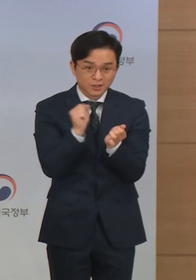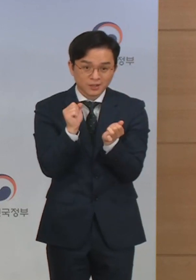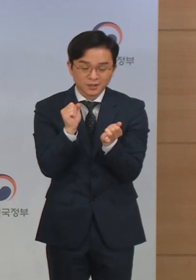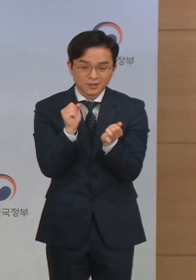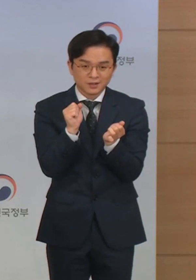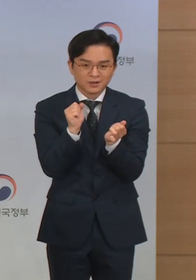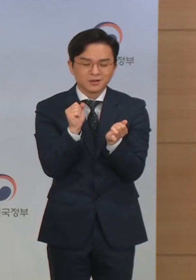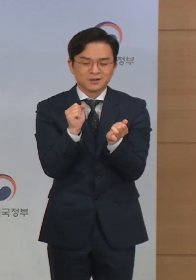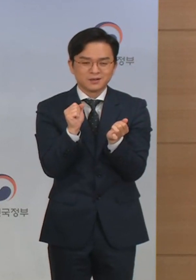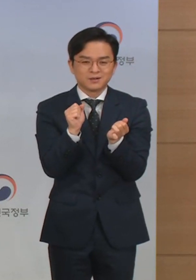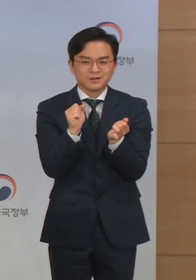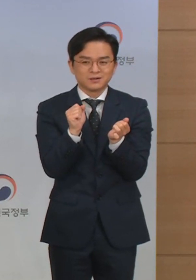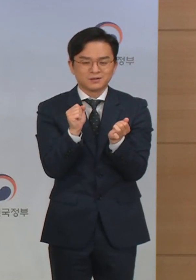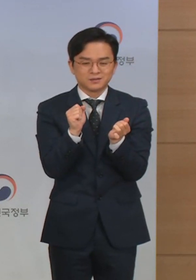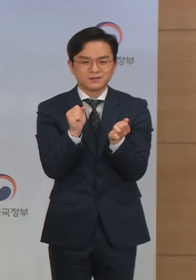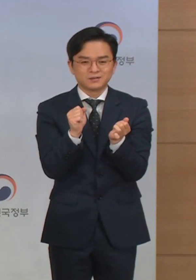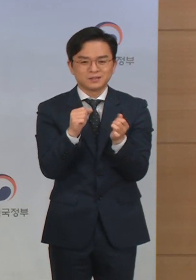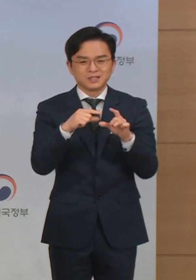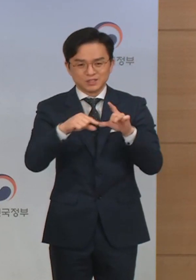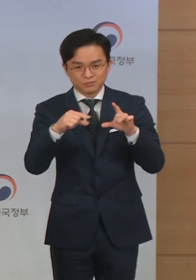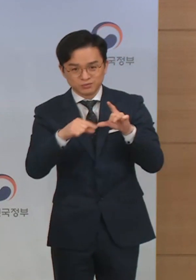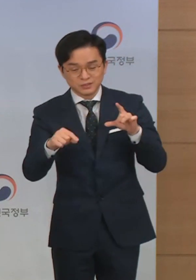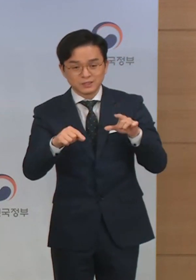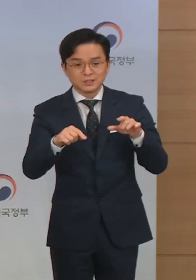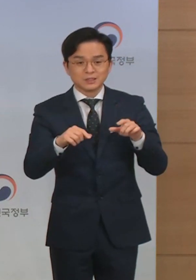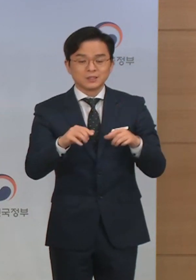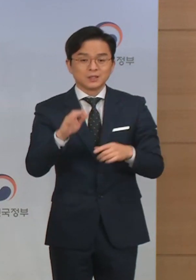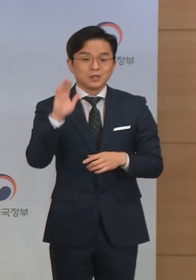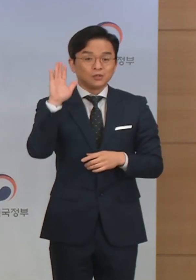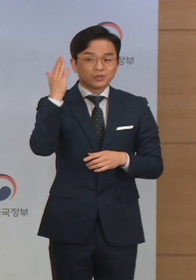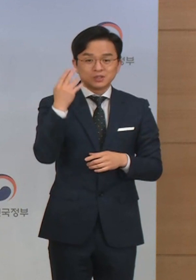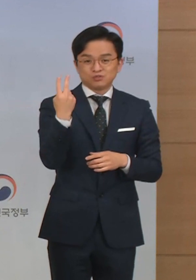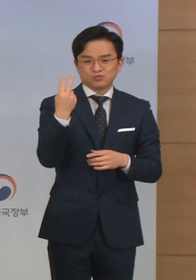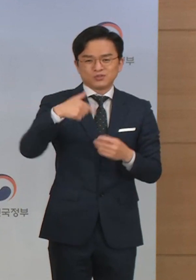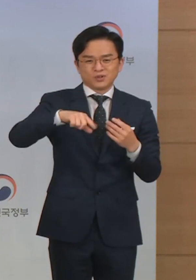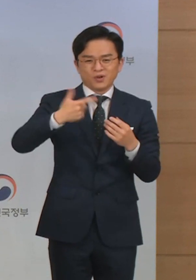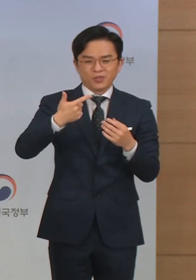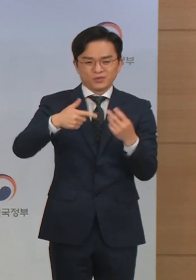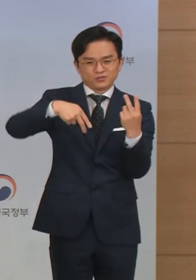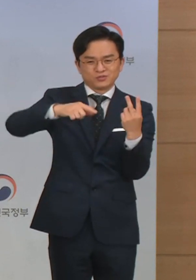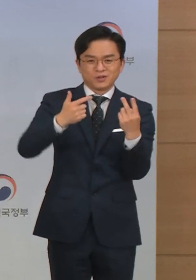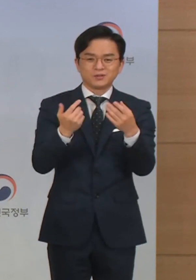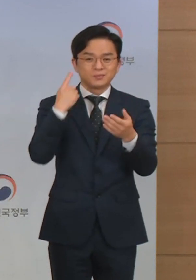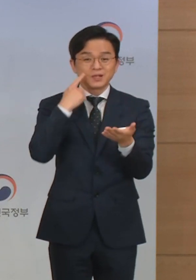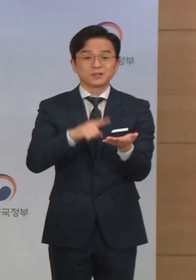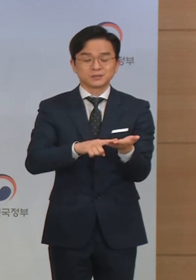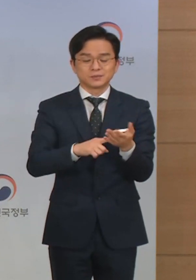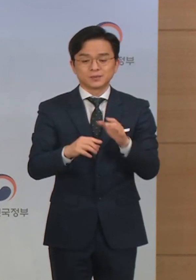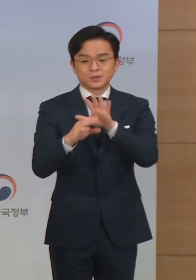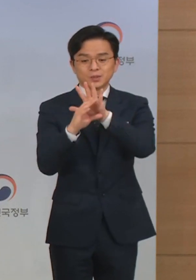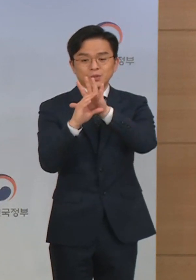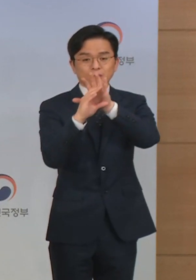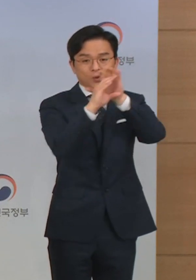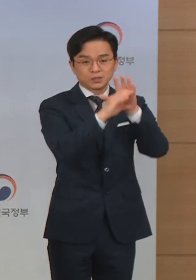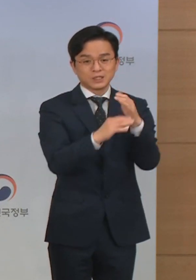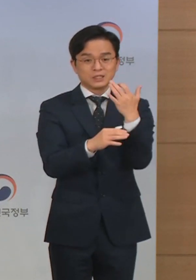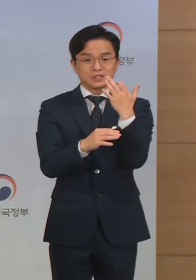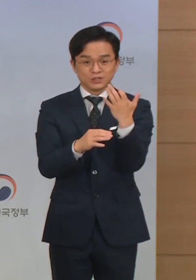4월 3일 이후 역학조사 중인 사례가 2건이 있습니다 코로나19 최일선에서 헌신하는 의료인력이